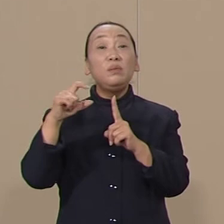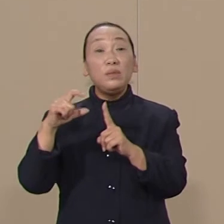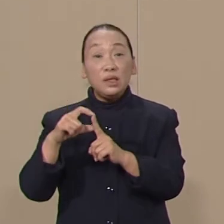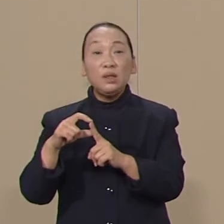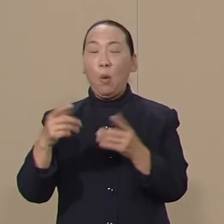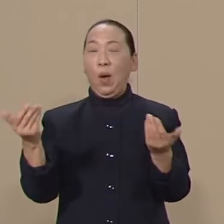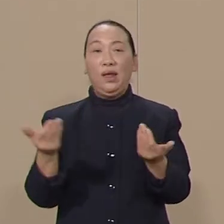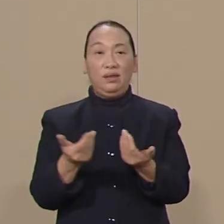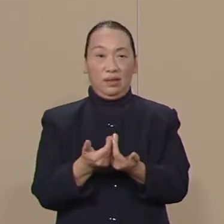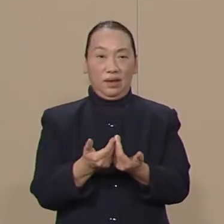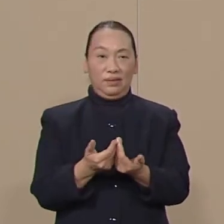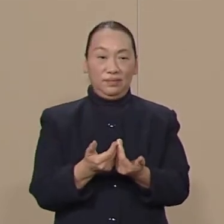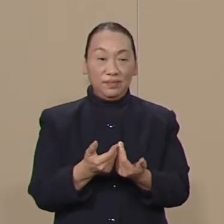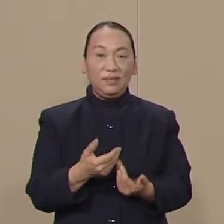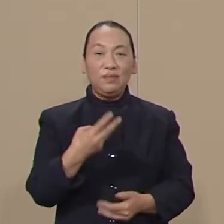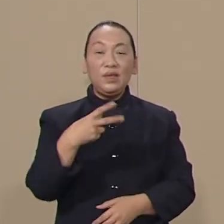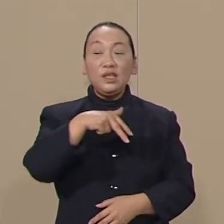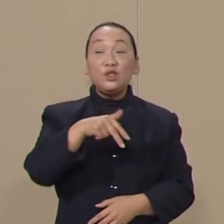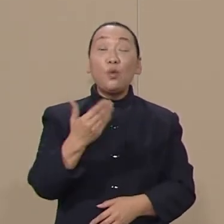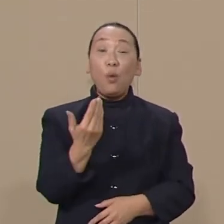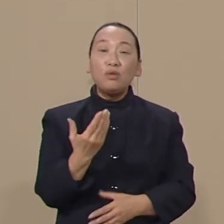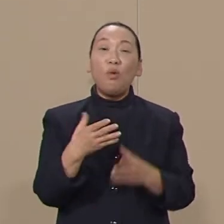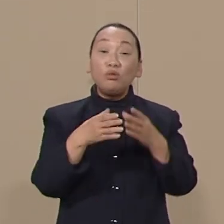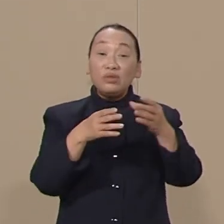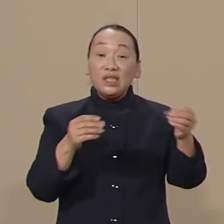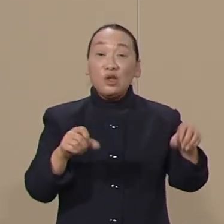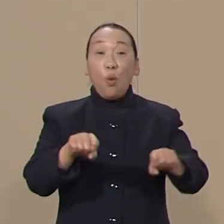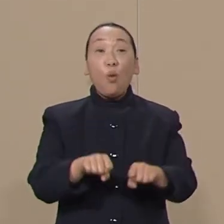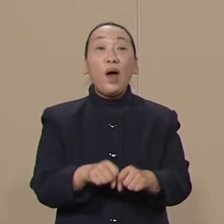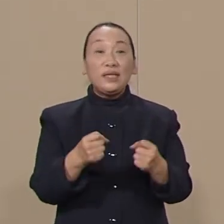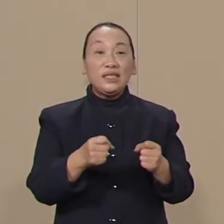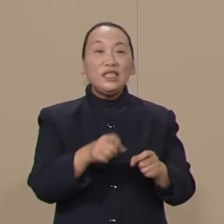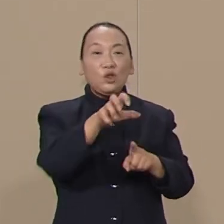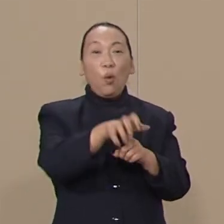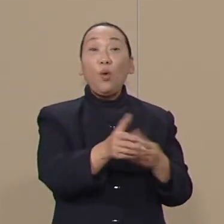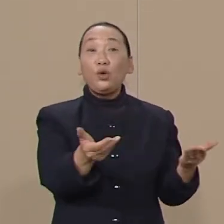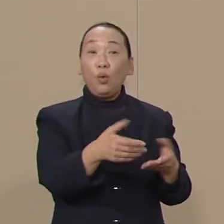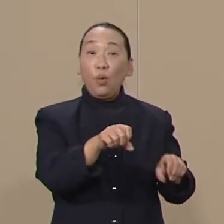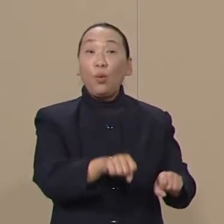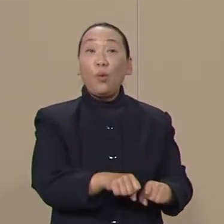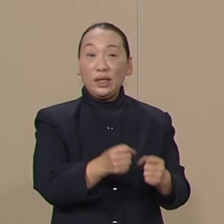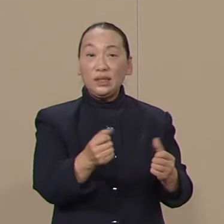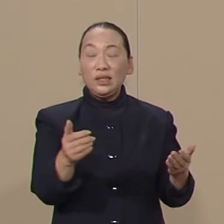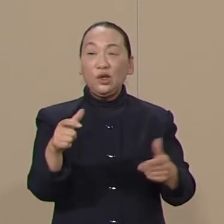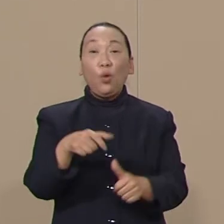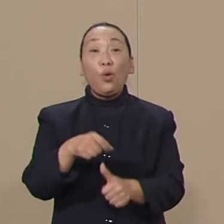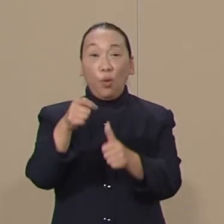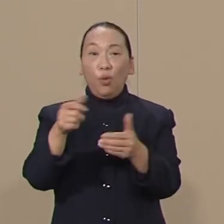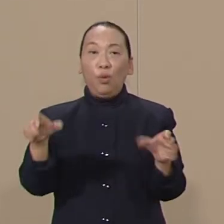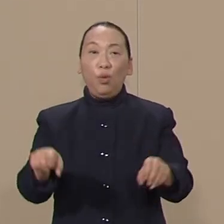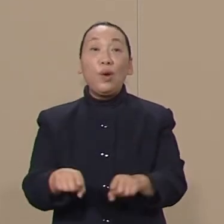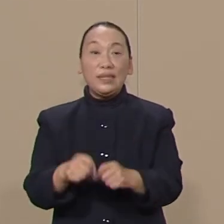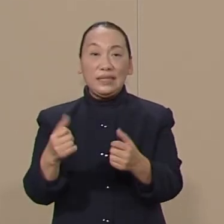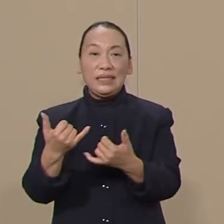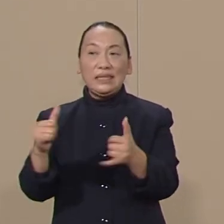これは瑞穂の国を壊してしまう 農業を壊す 雇用を壊す そして 社会保険を壊す